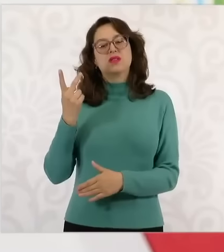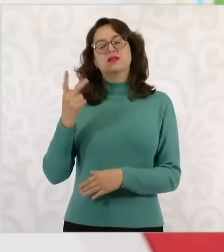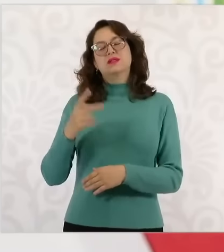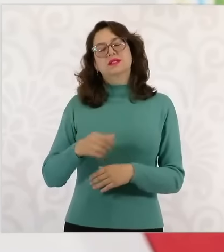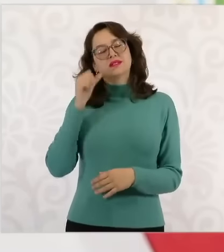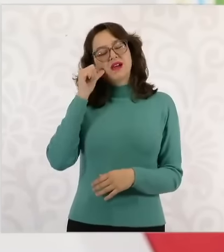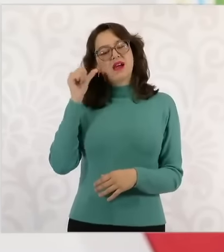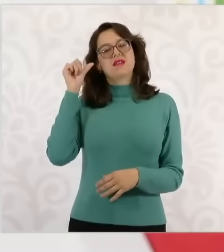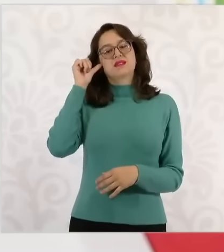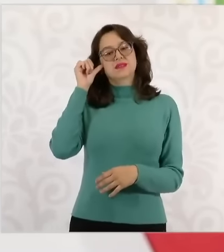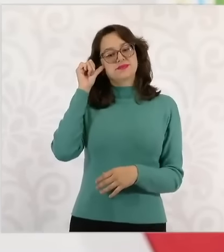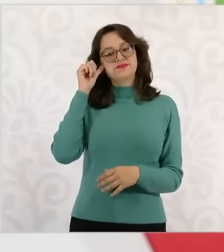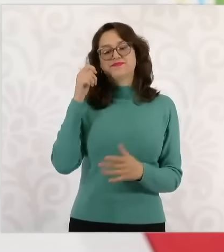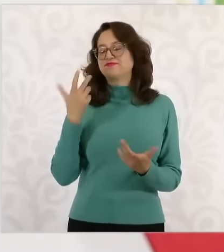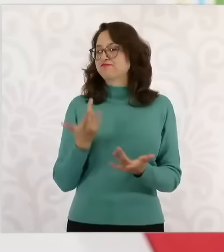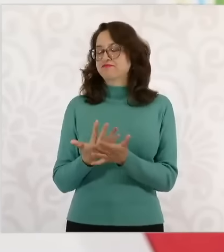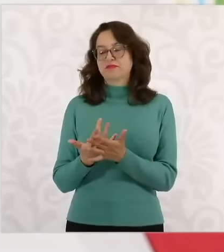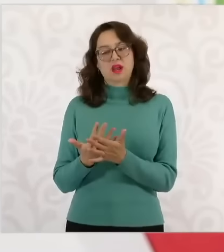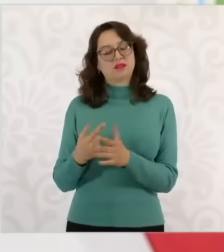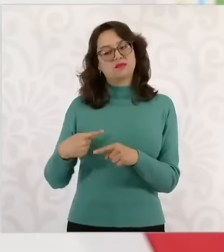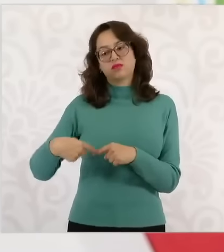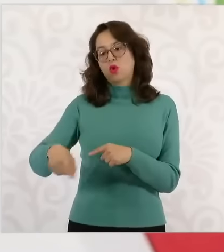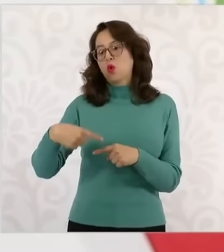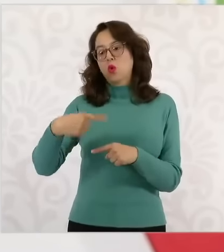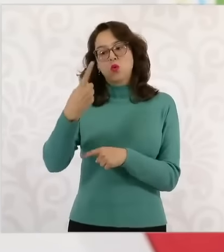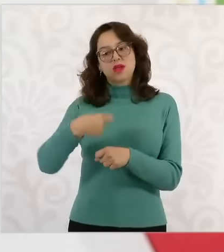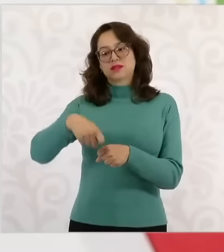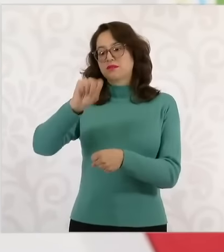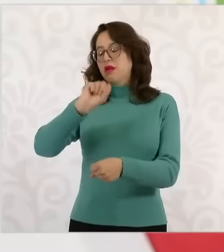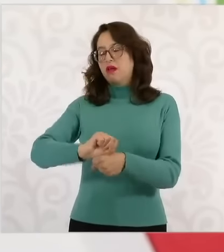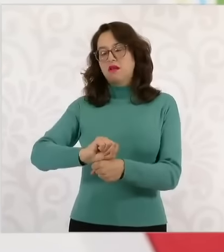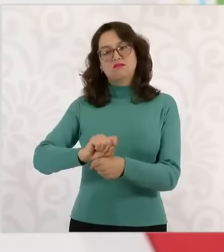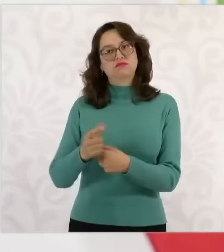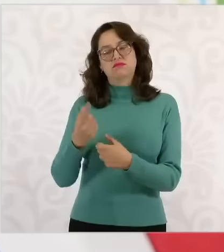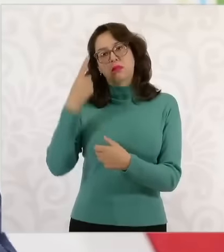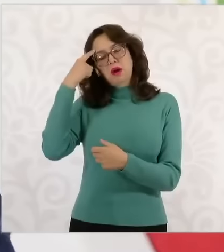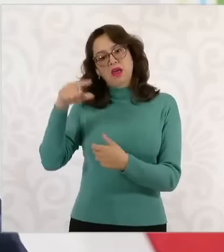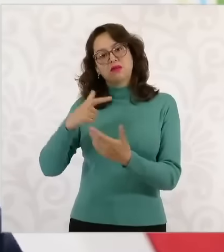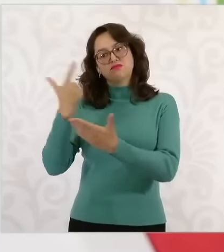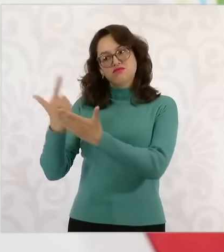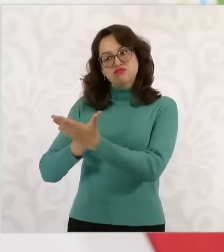vamos a ocupar cerca de una semana más para seguir con los censos y en el momento en que la localidad